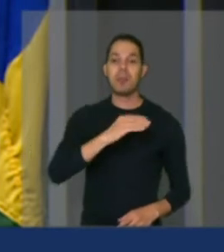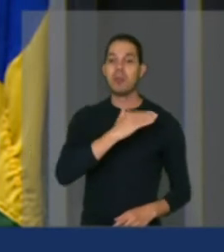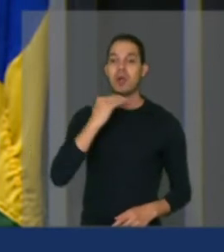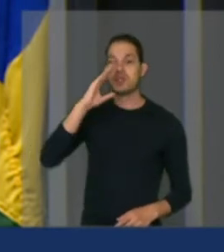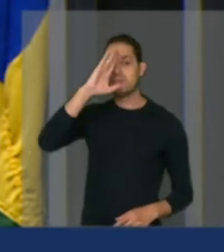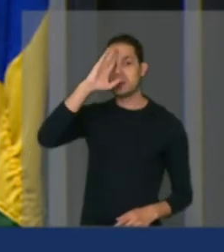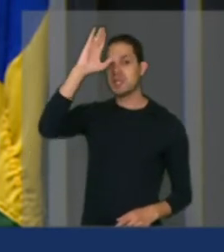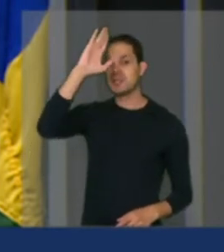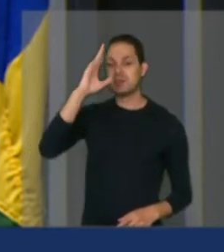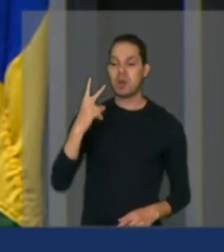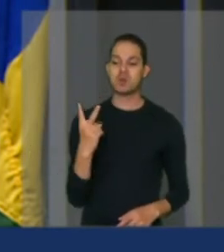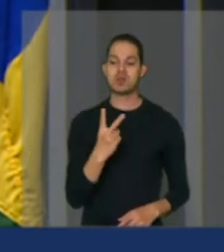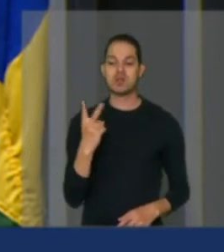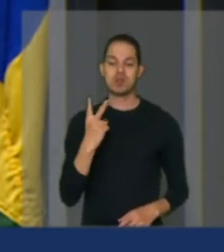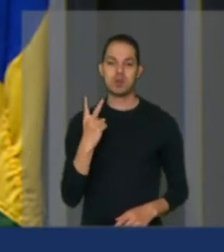TRATA-SE DA SEGUNDA CAUSA E A REDE SOCIAL... PRECISA... DE